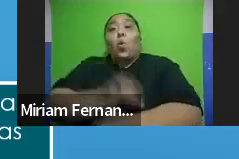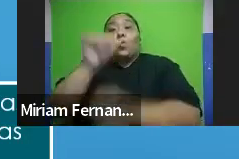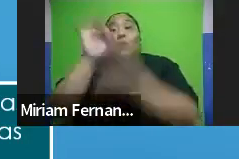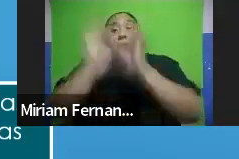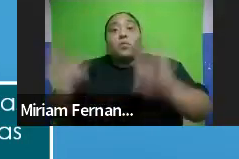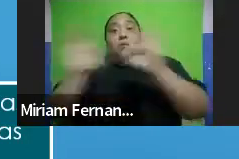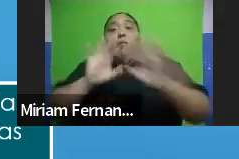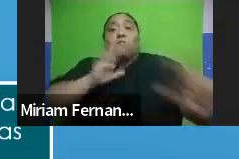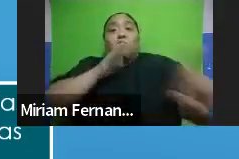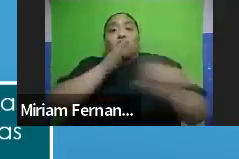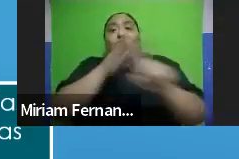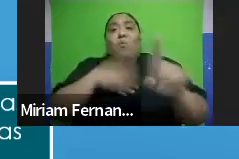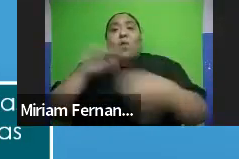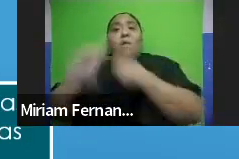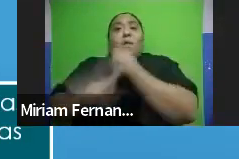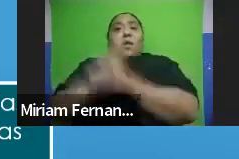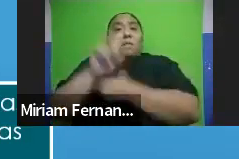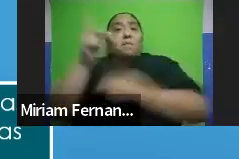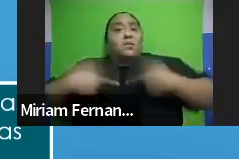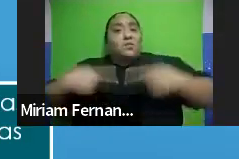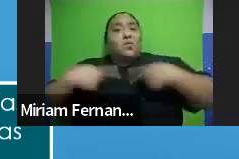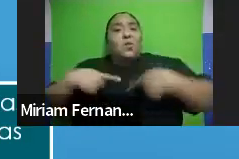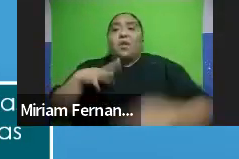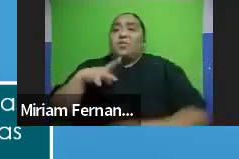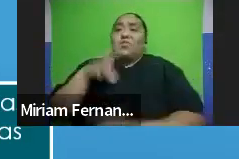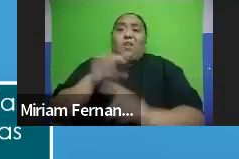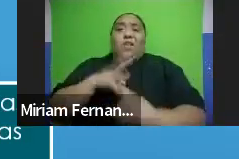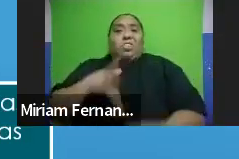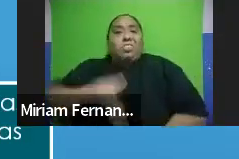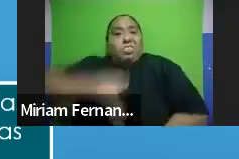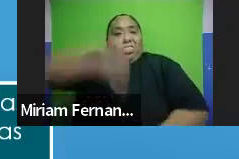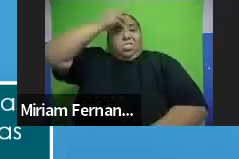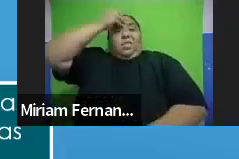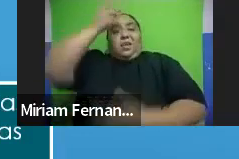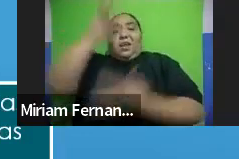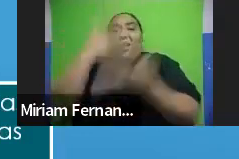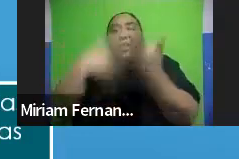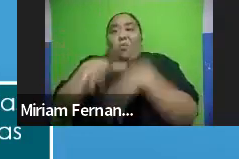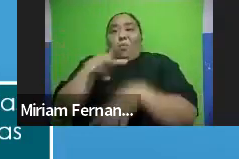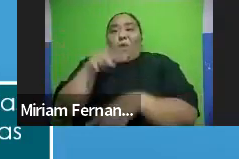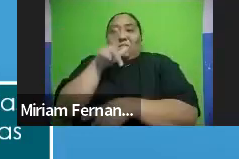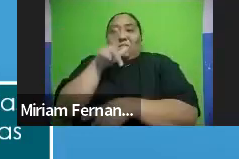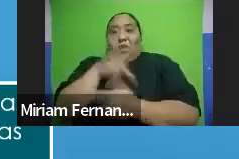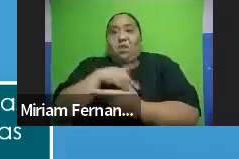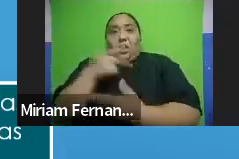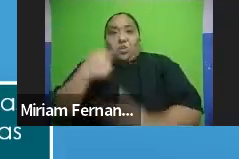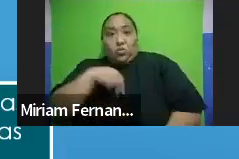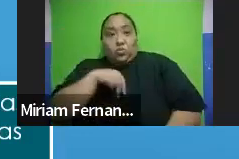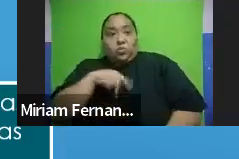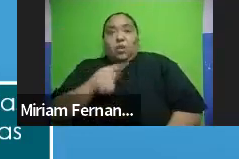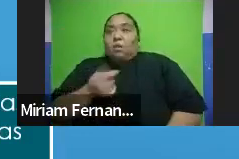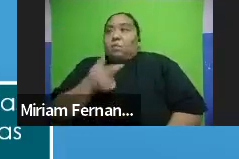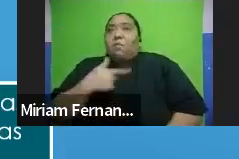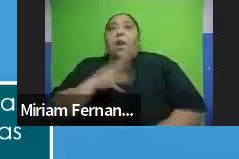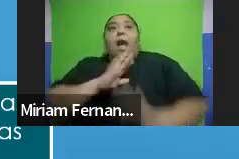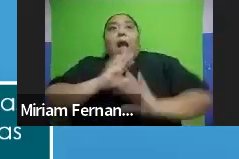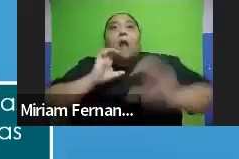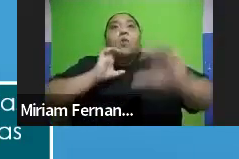adquisición de una lengua, sino la comunicación Si lográsemos de primera de primera mano establecer un a a comunicación con